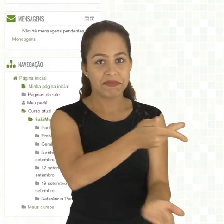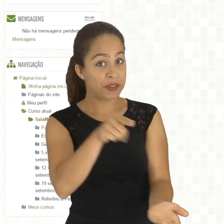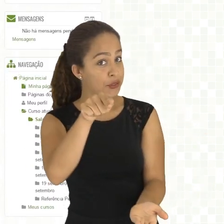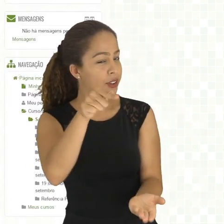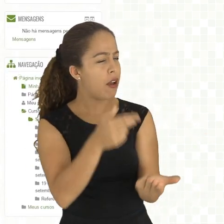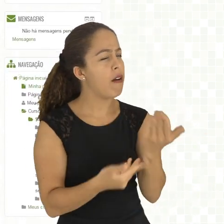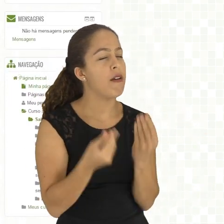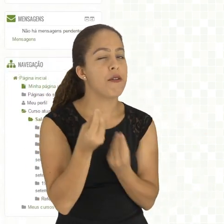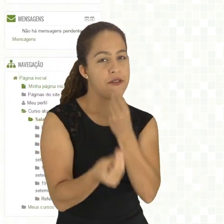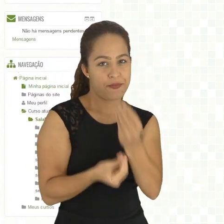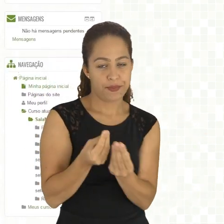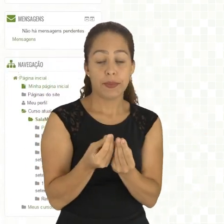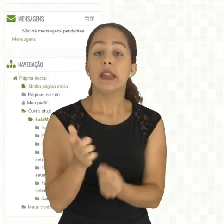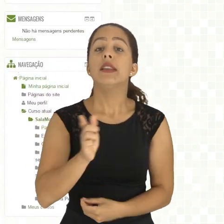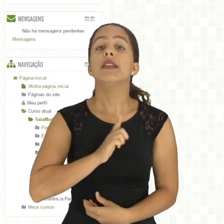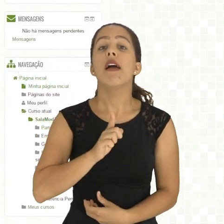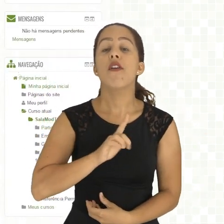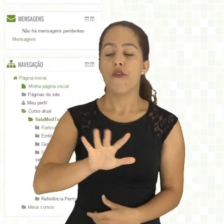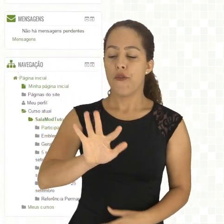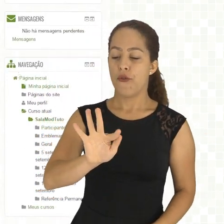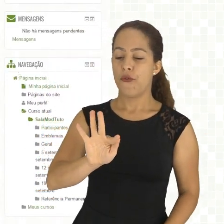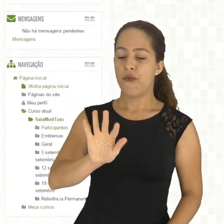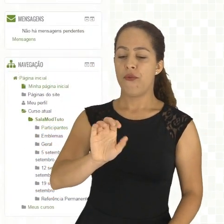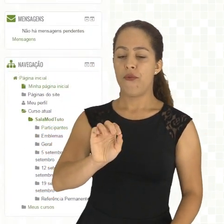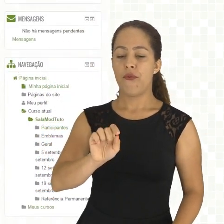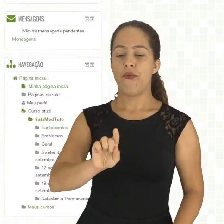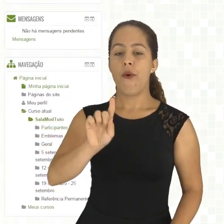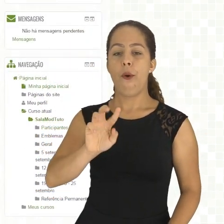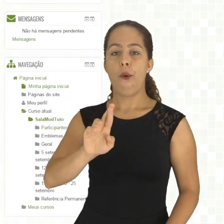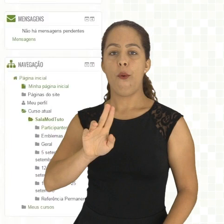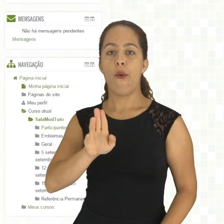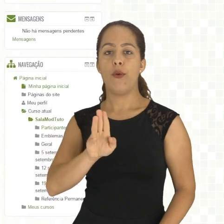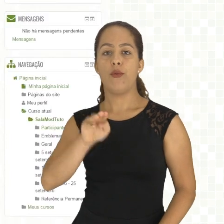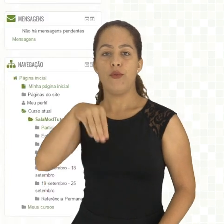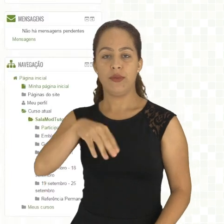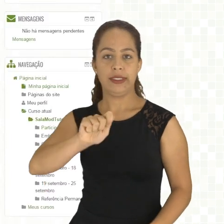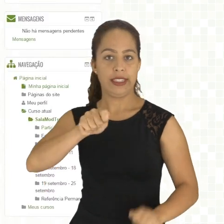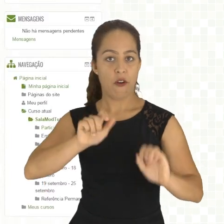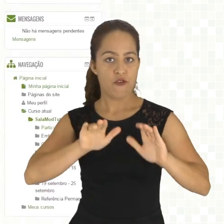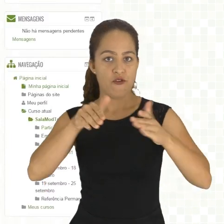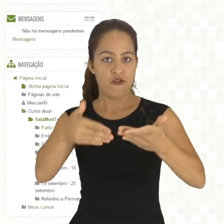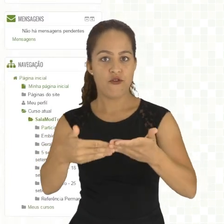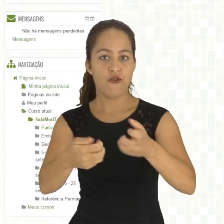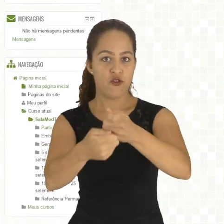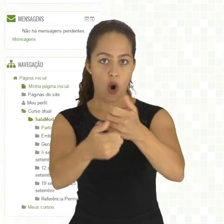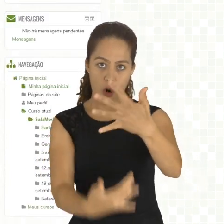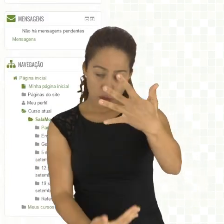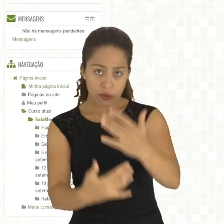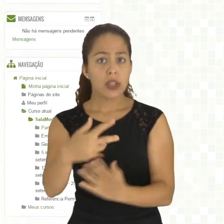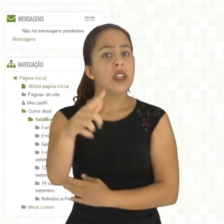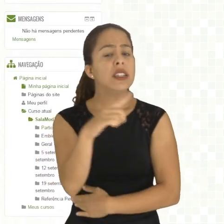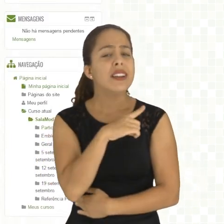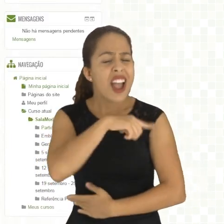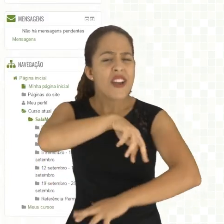Fórum. Ele é representado por um ícone com dois balões: o azul e o verde. Como este